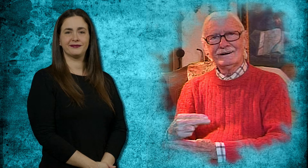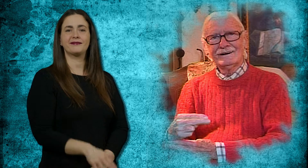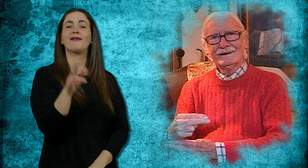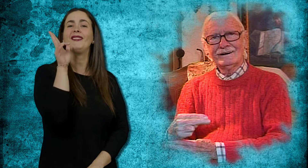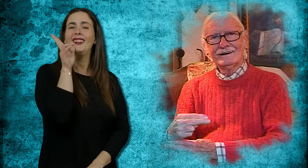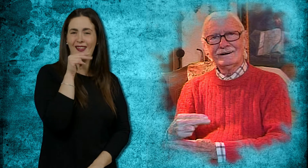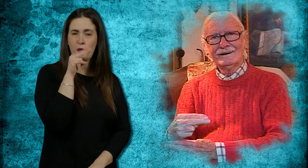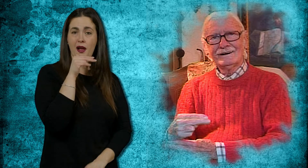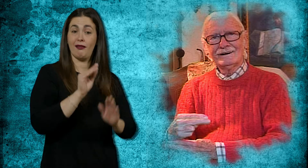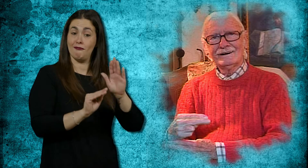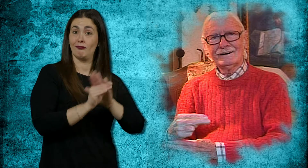EDUARD COSTA BURES